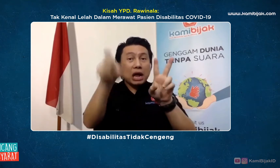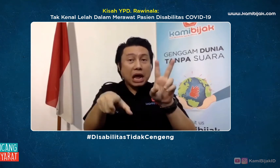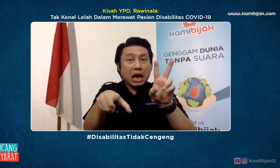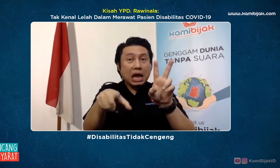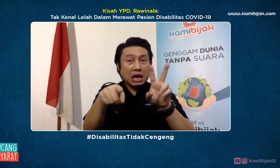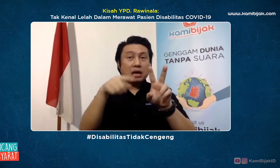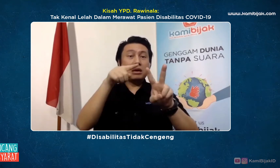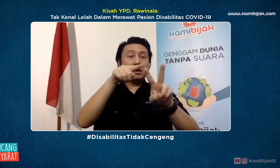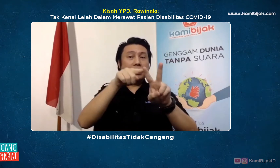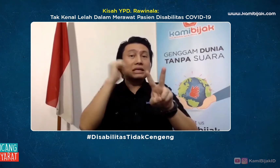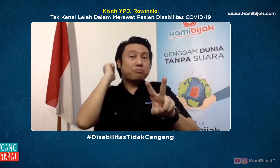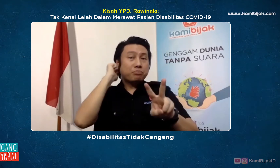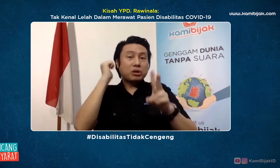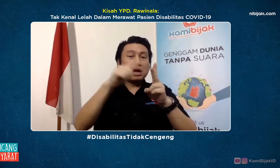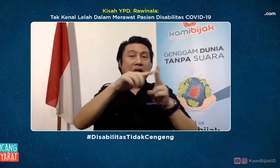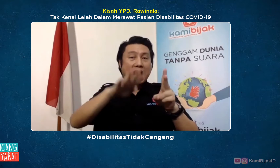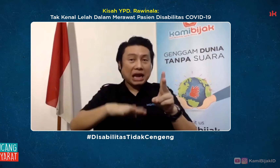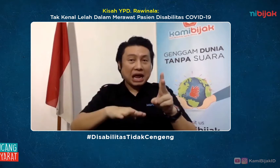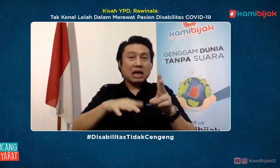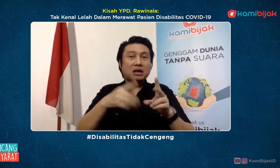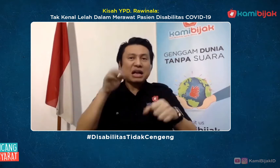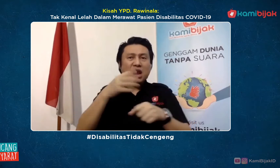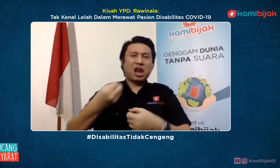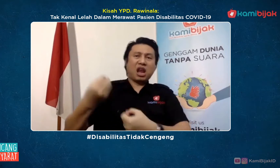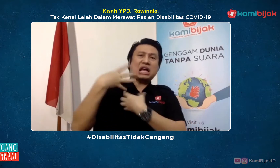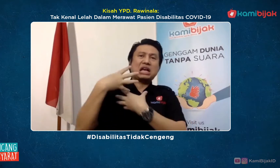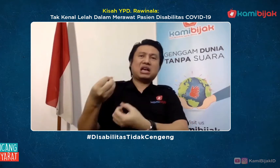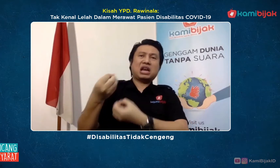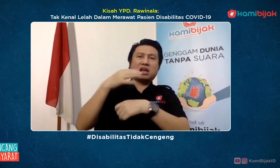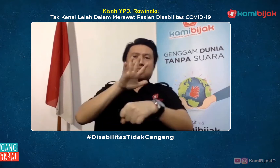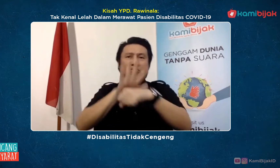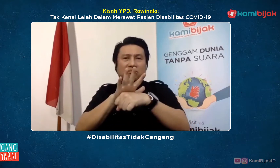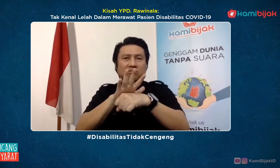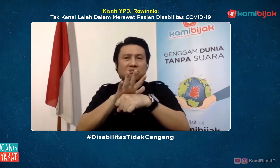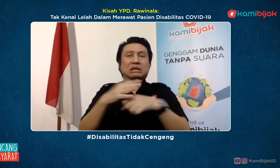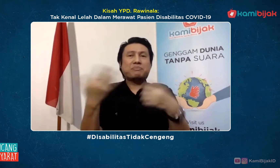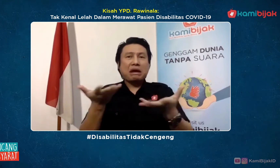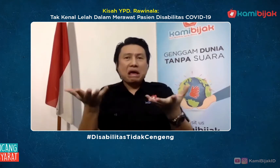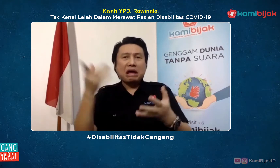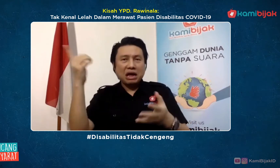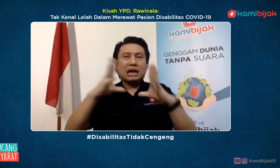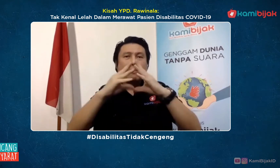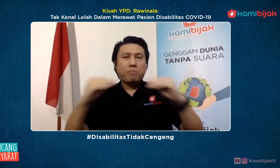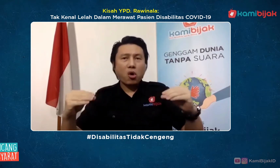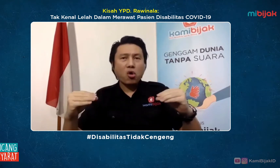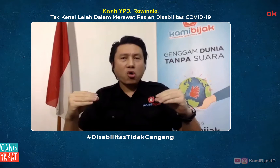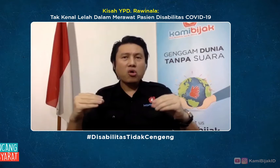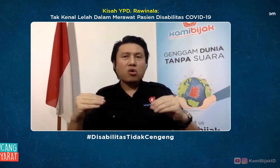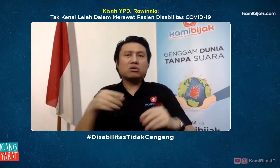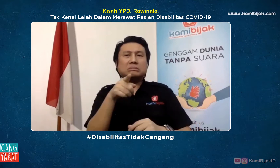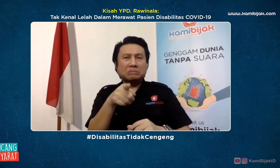2 orang ibu dan anak yang terpapar virus Corona di Depok